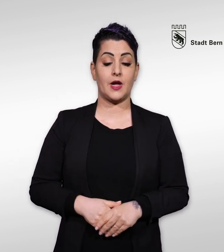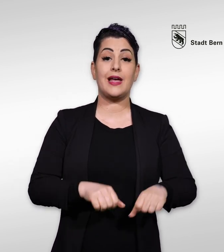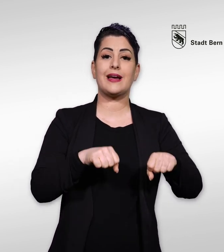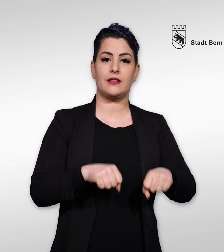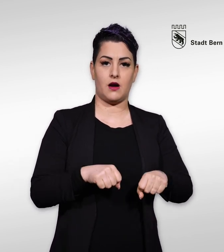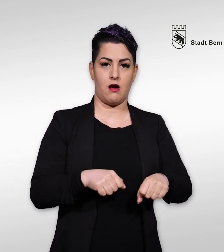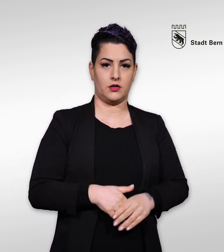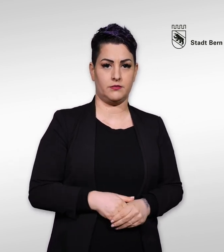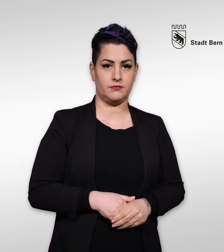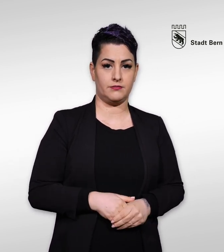Kindergarten